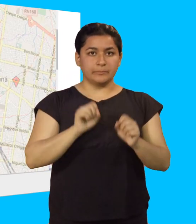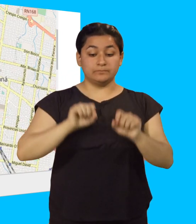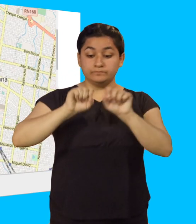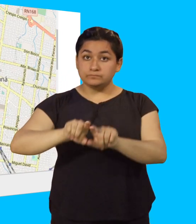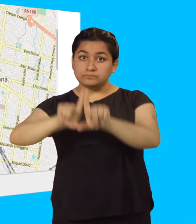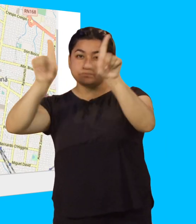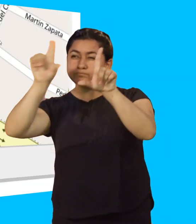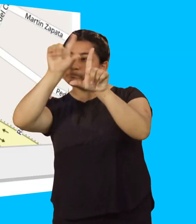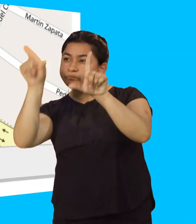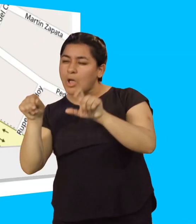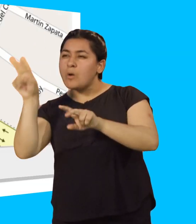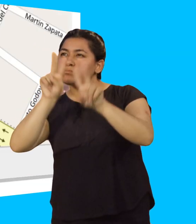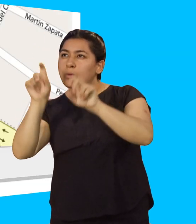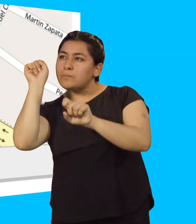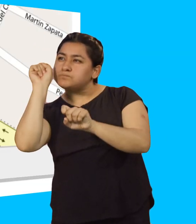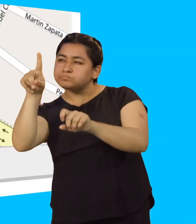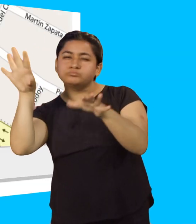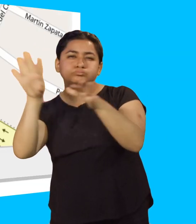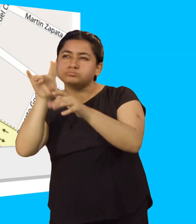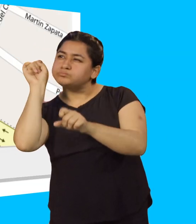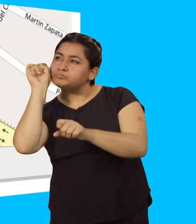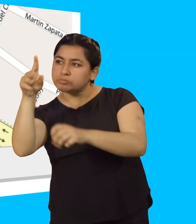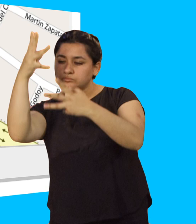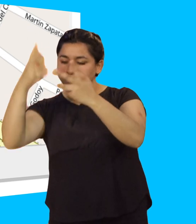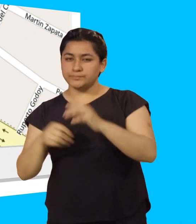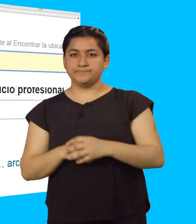En el mapa interactivo podrás buscar y marcar tu ubicación exacta.